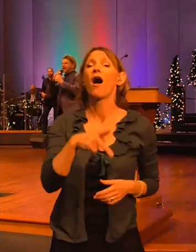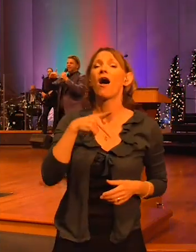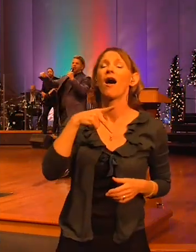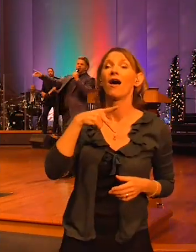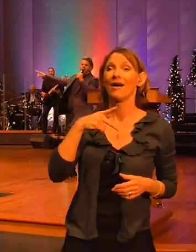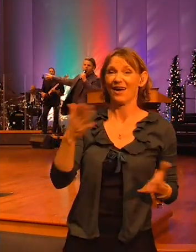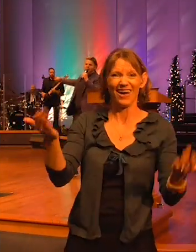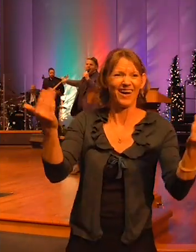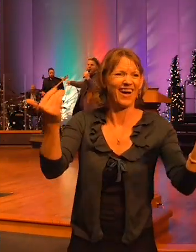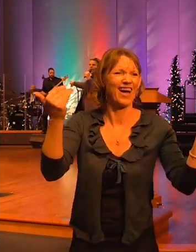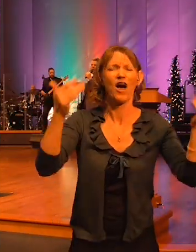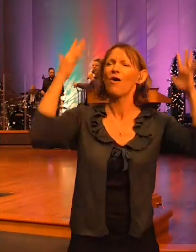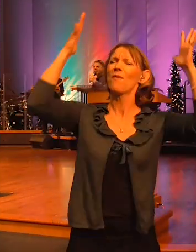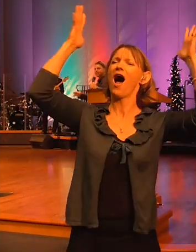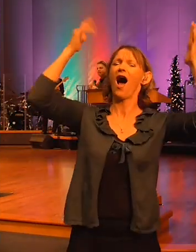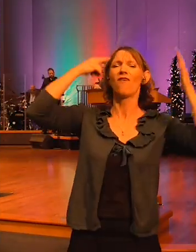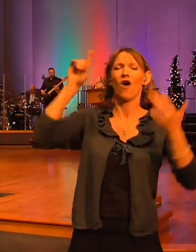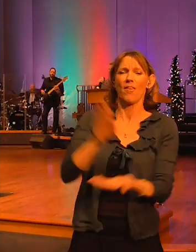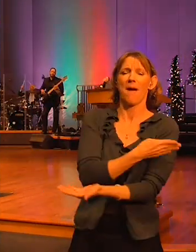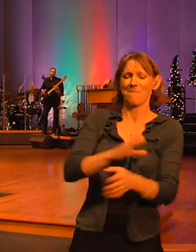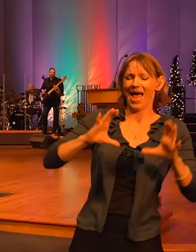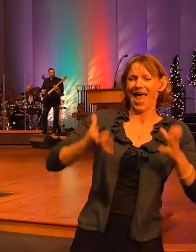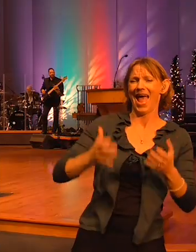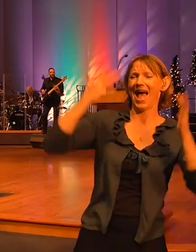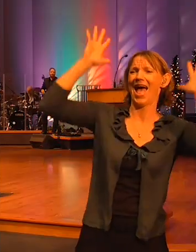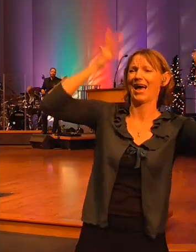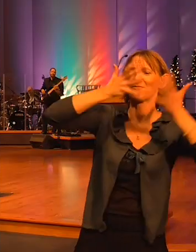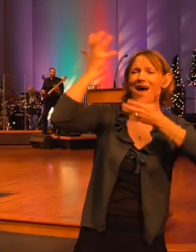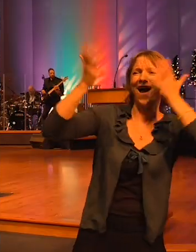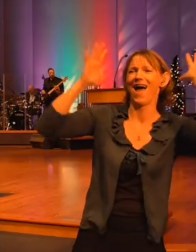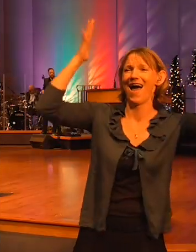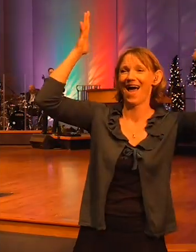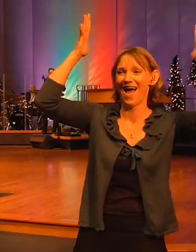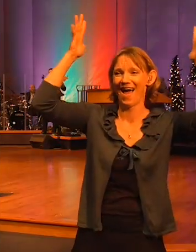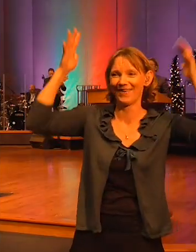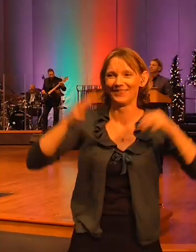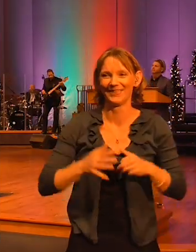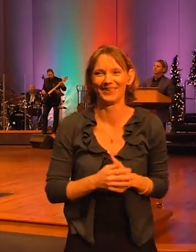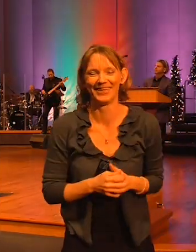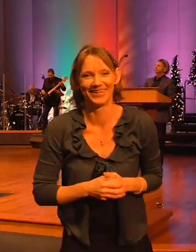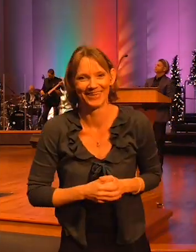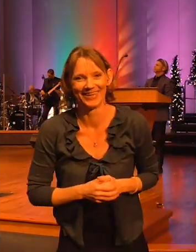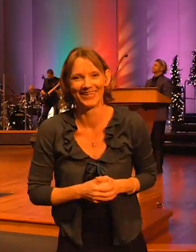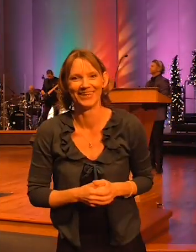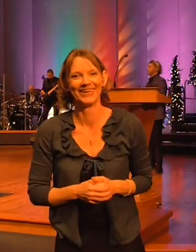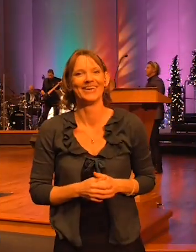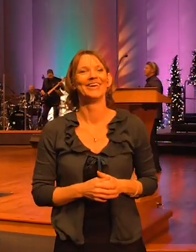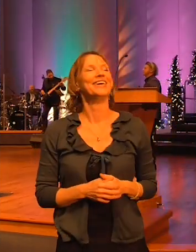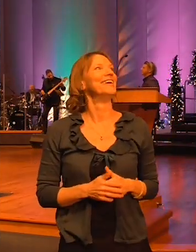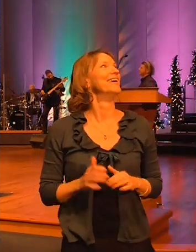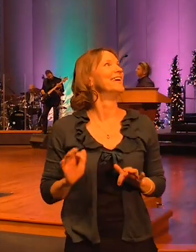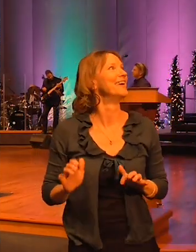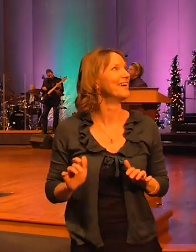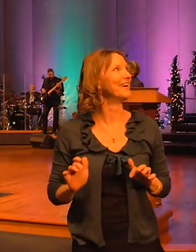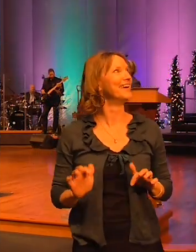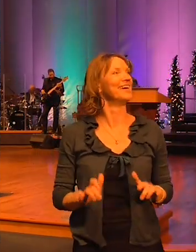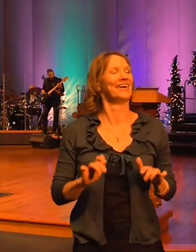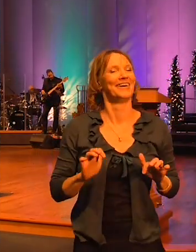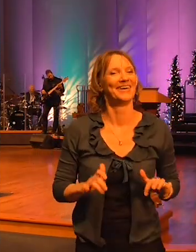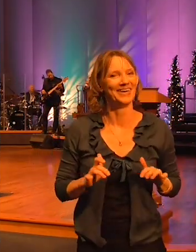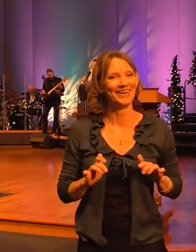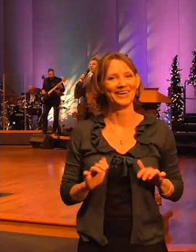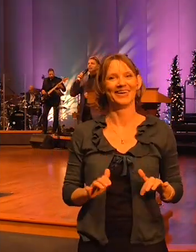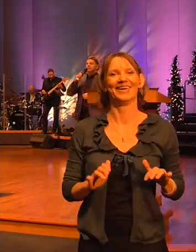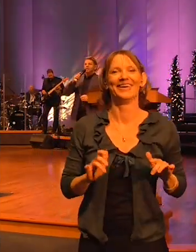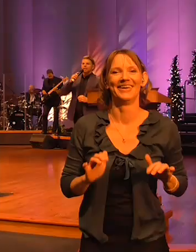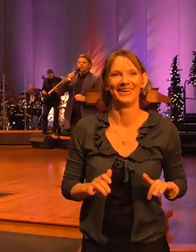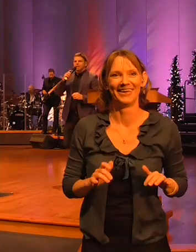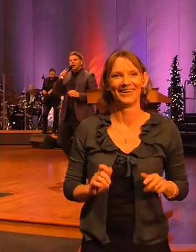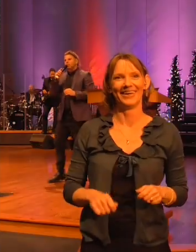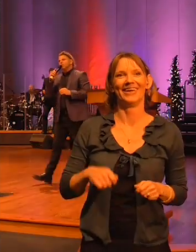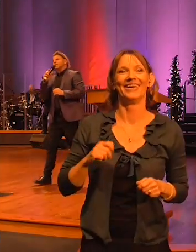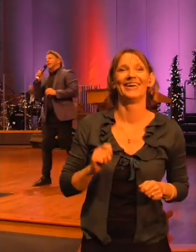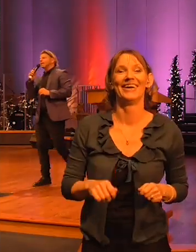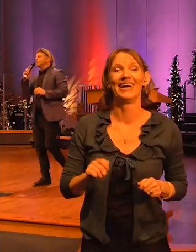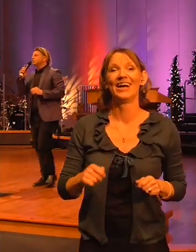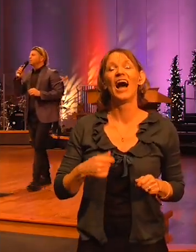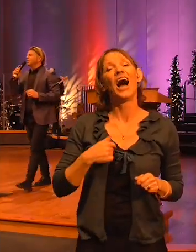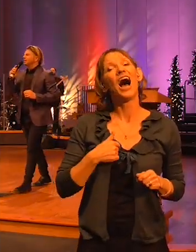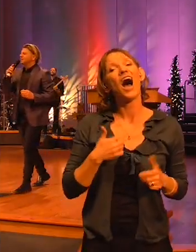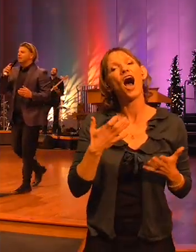cierto [Música] [Aplausos] [Música] aquí me gustaría que cantaras junto con nosotros aquí y